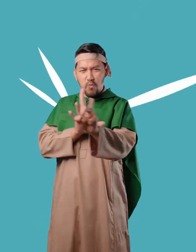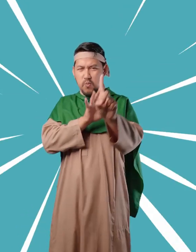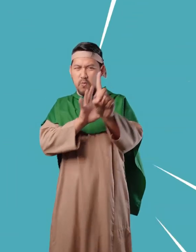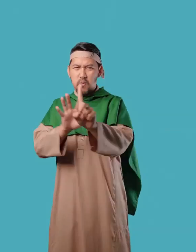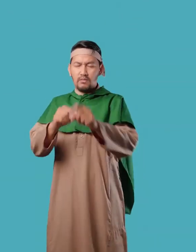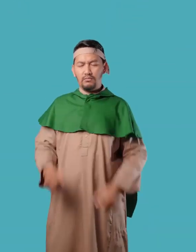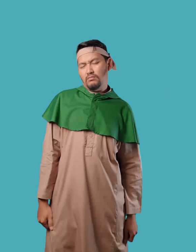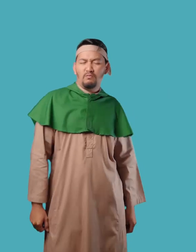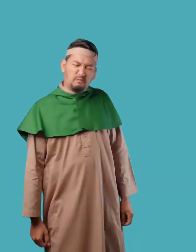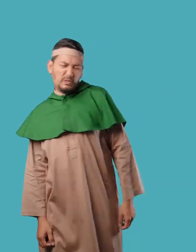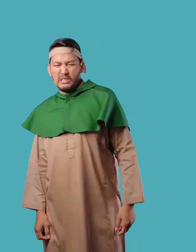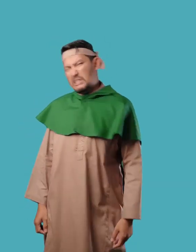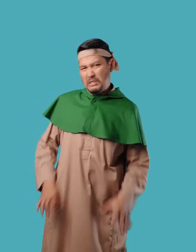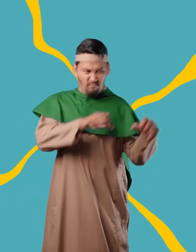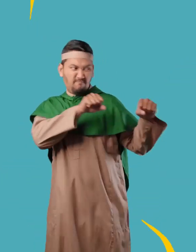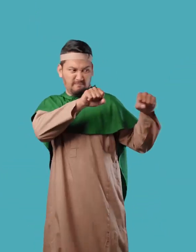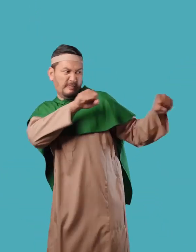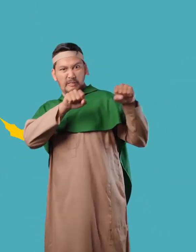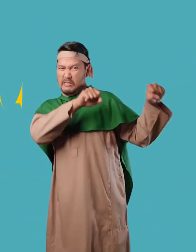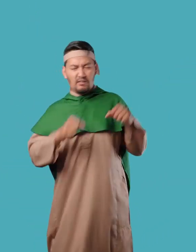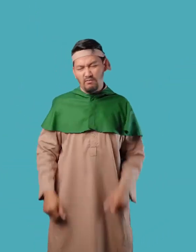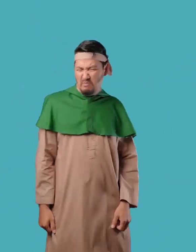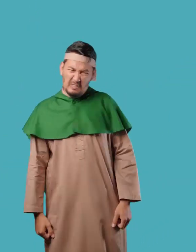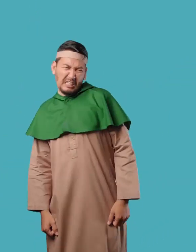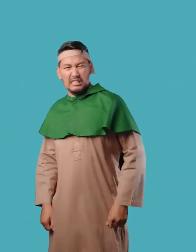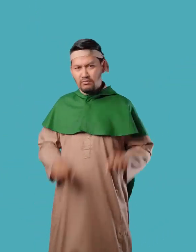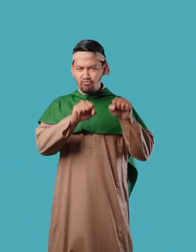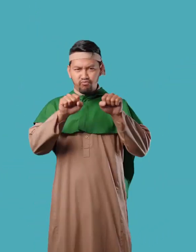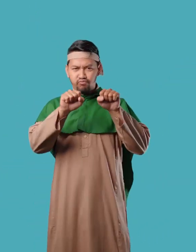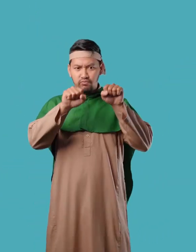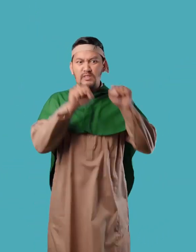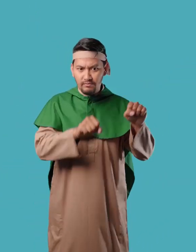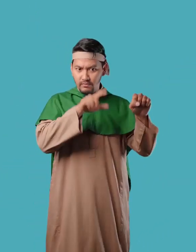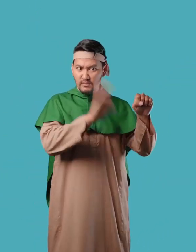Di perjalanan Nabi Ibrahim menunjuk patung yang paling besar yang disebelahnya ada sebuah palu.